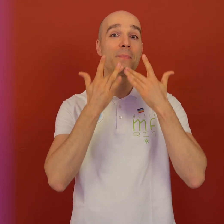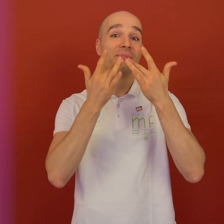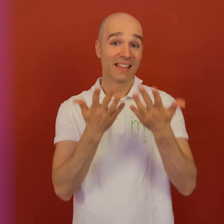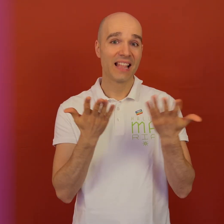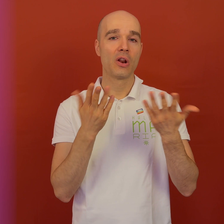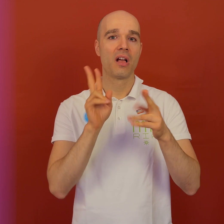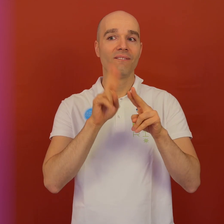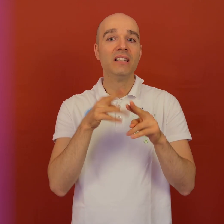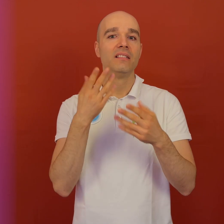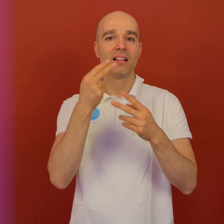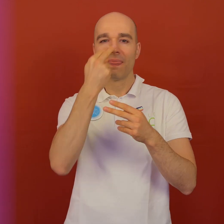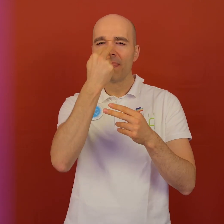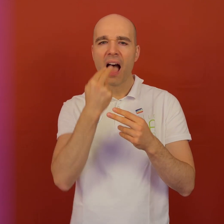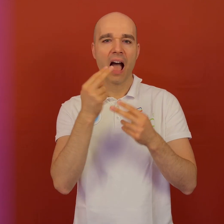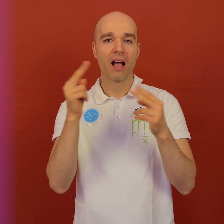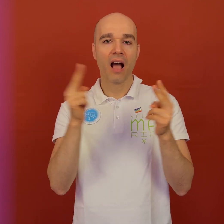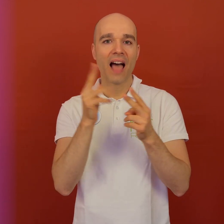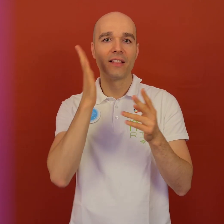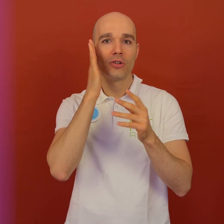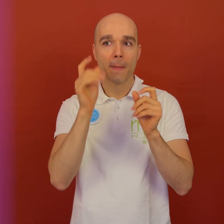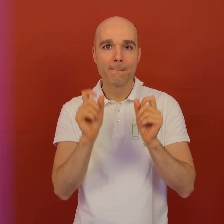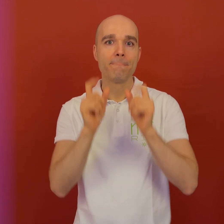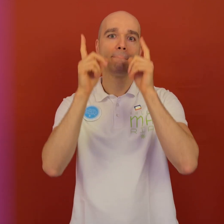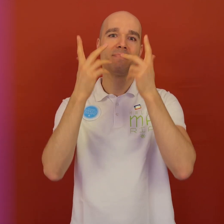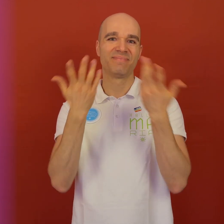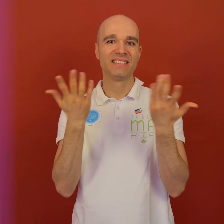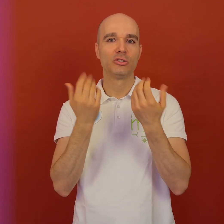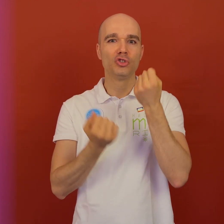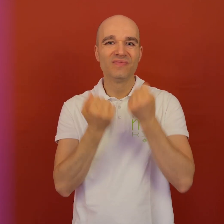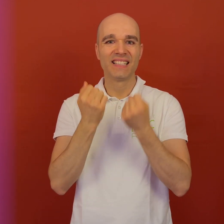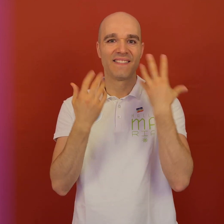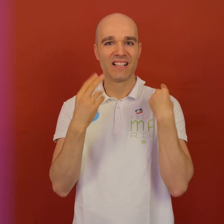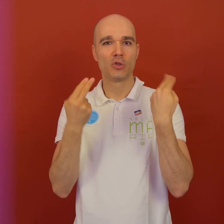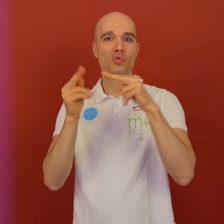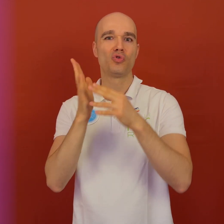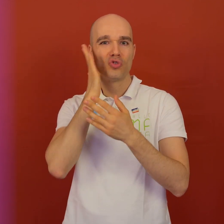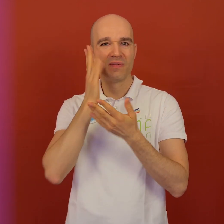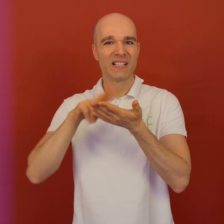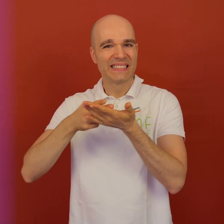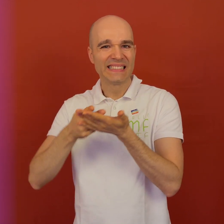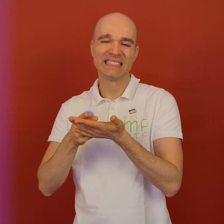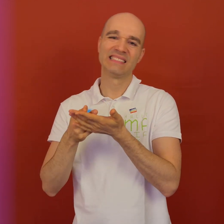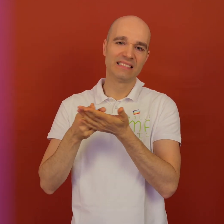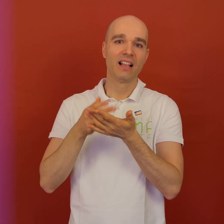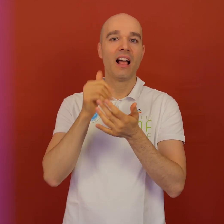Die achte Empfehlung lautet: Wenn du nachts aufwachst und Schwierigkeiten hast, wieder einzuschlafen,